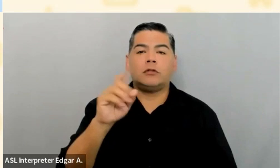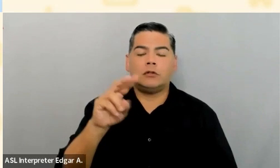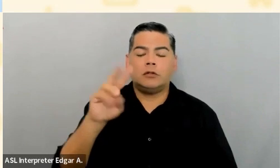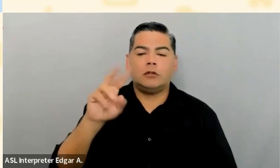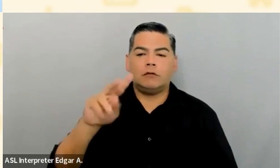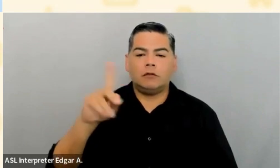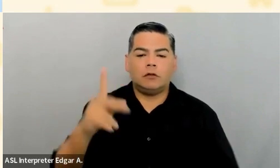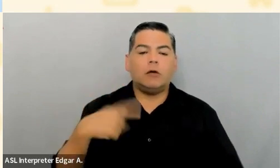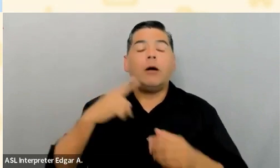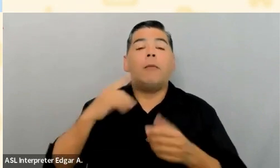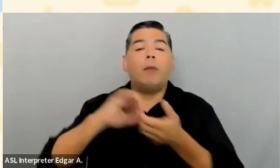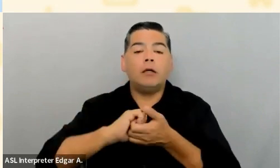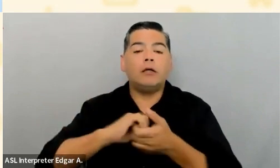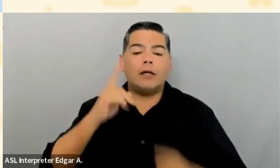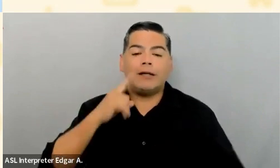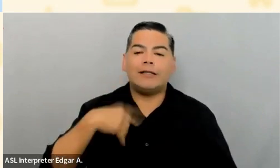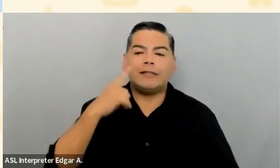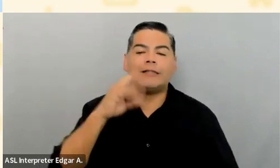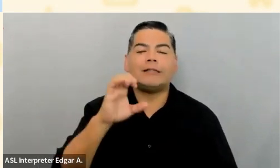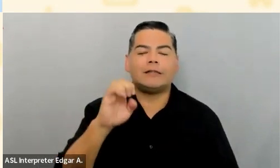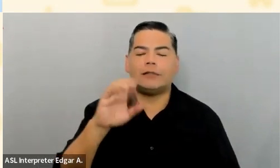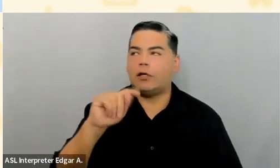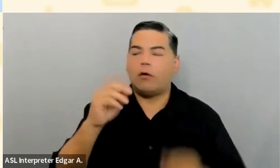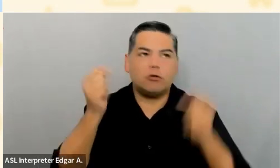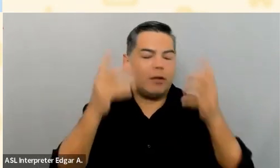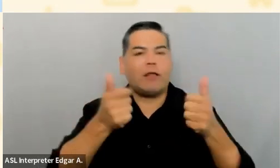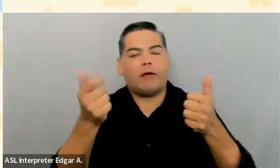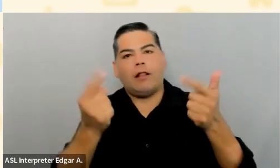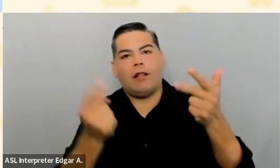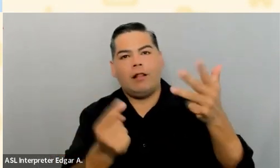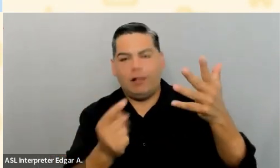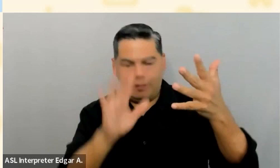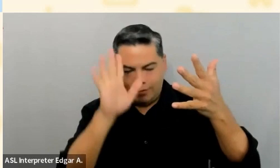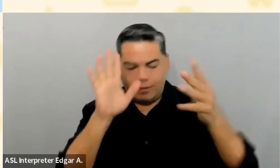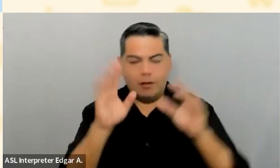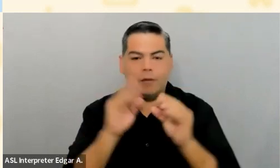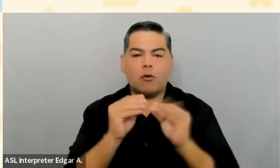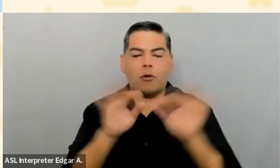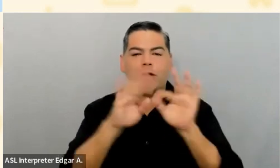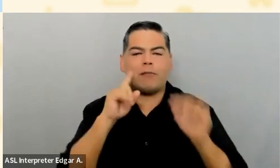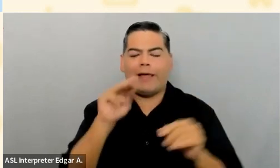Soy el CTO de Post Status, entre muchas otras cosas. Pero lo más importante es que seré maestro de ceremonias durante las próximas horas.